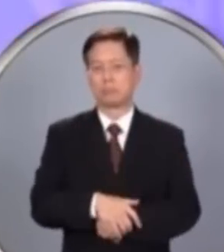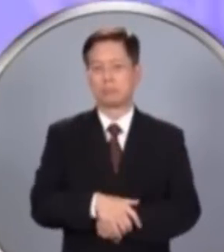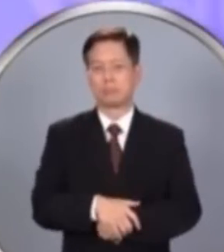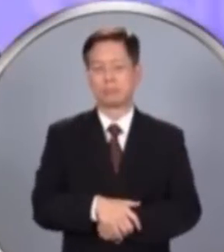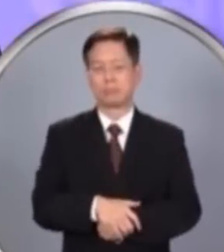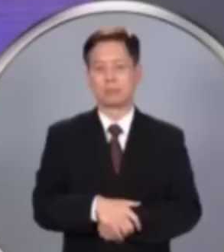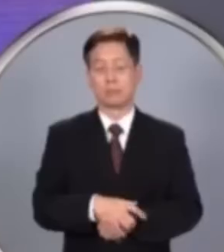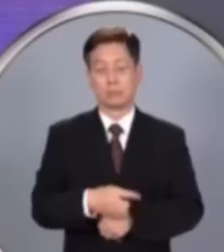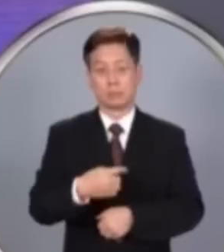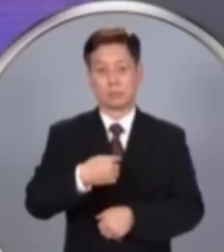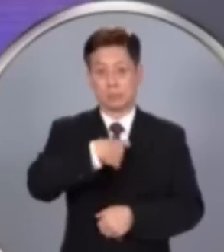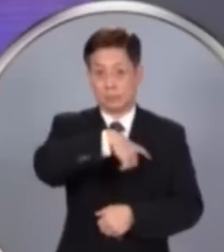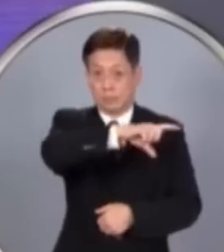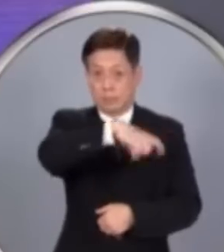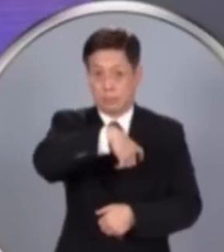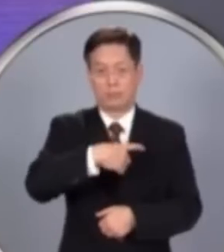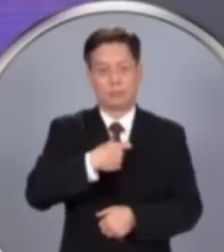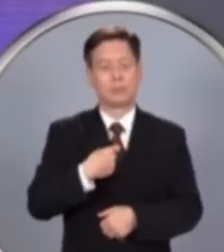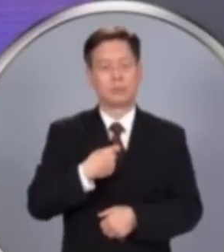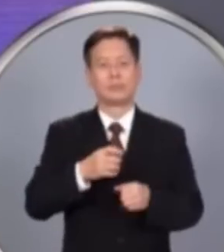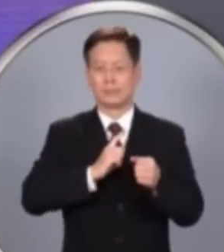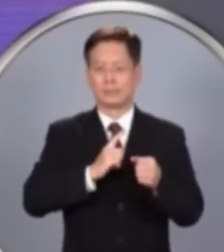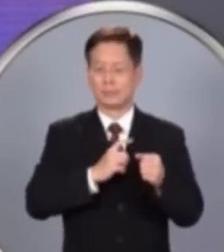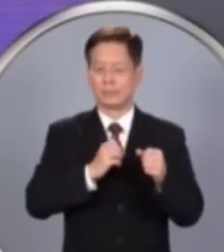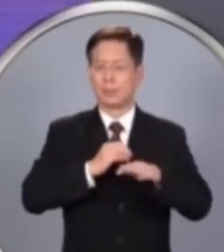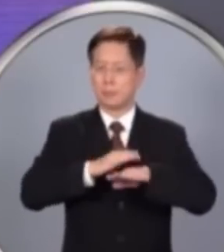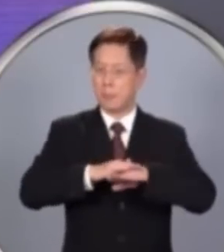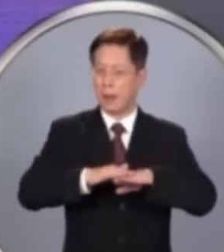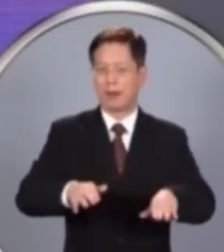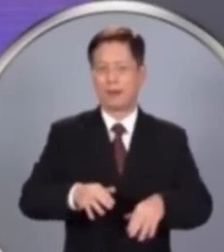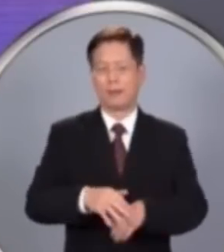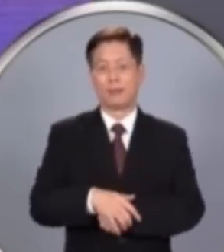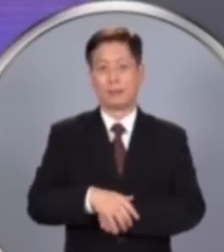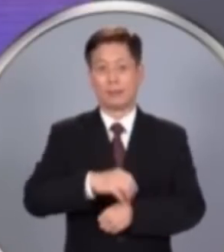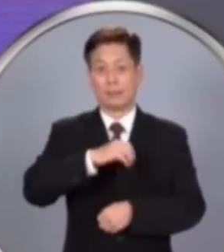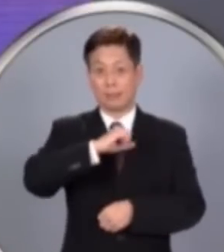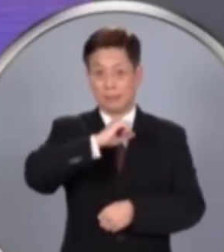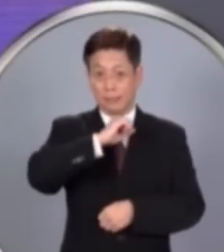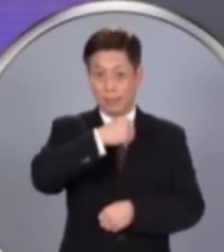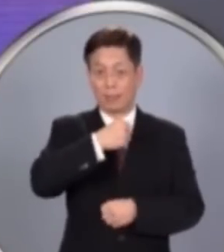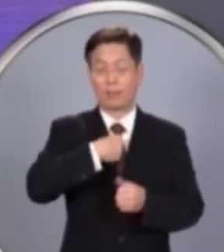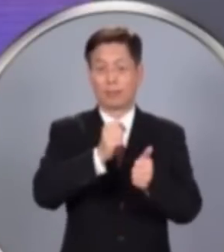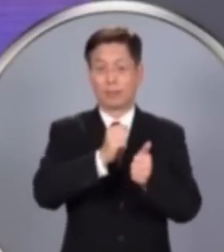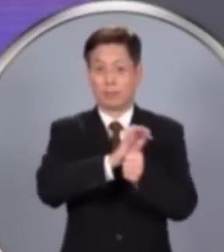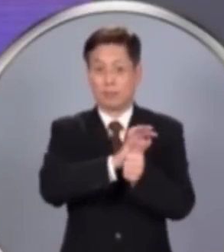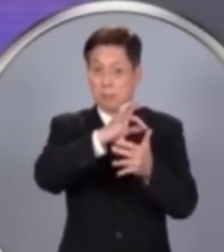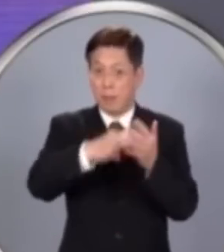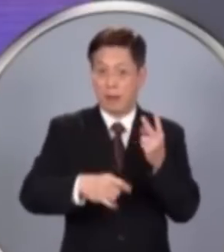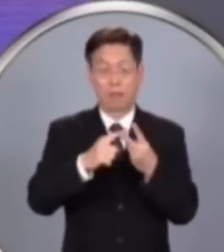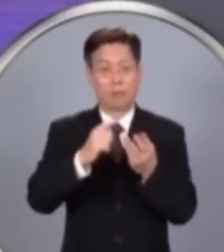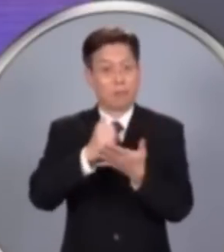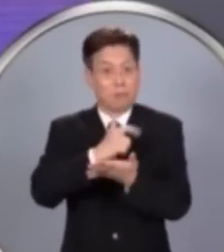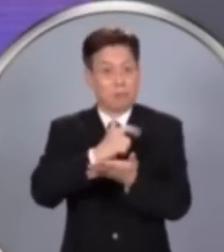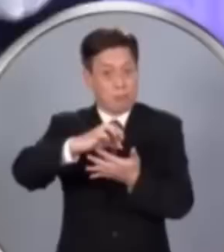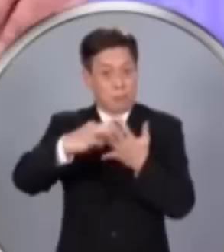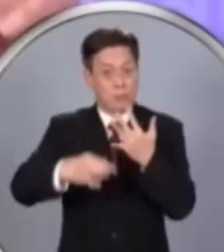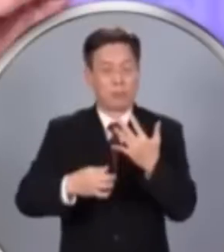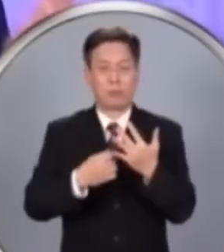兩岸需要和解 但是服貿 貨貿 兩岸的所有必須要尊重臺灣的民意